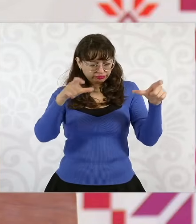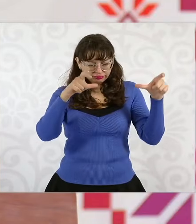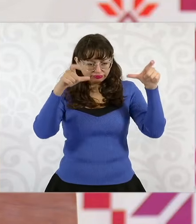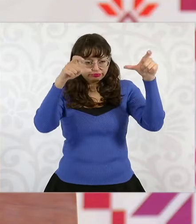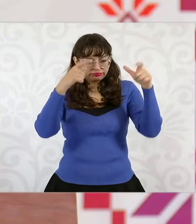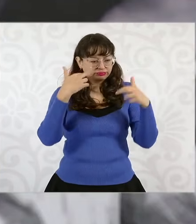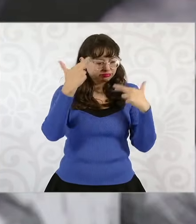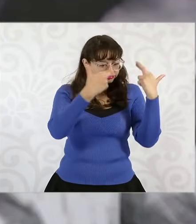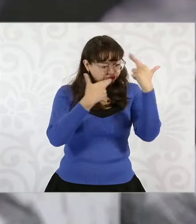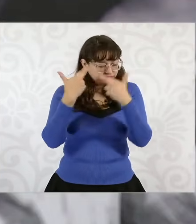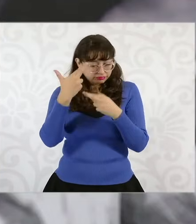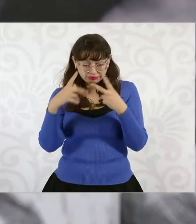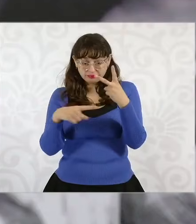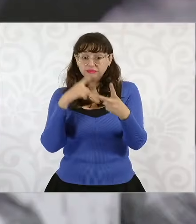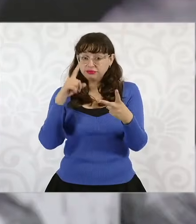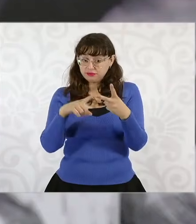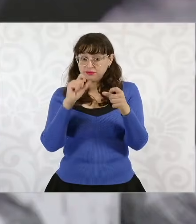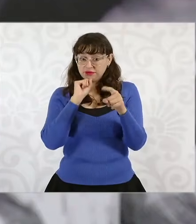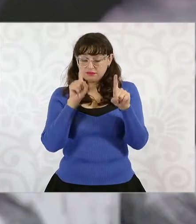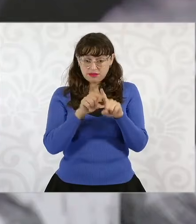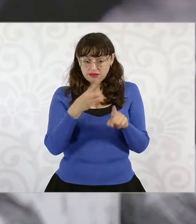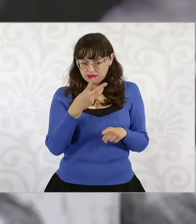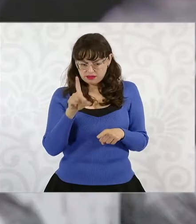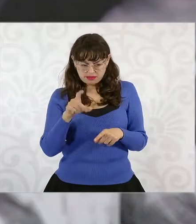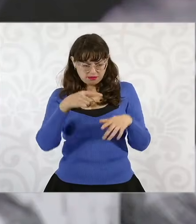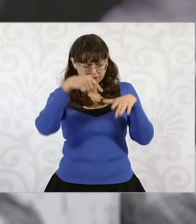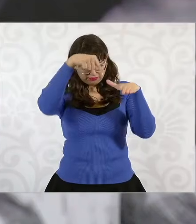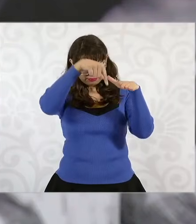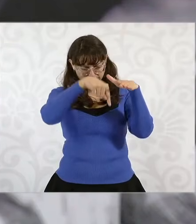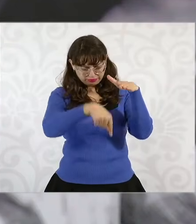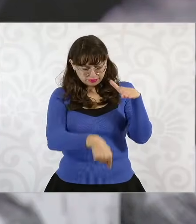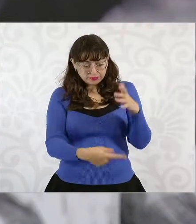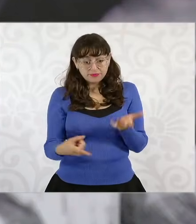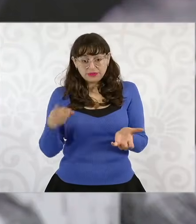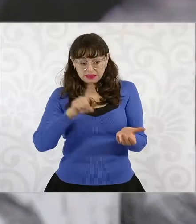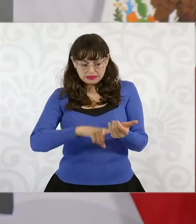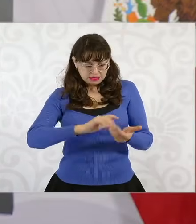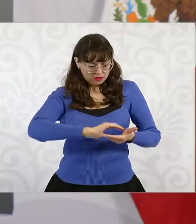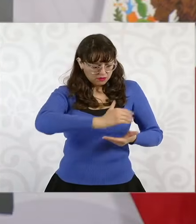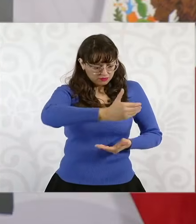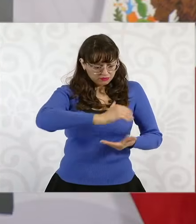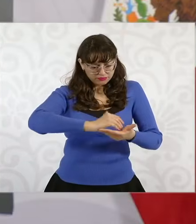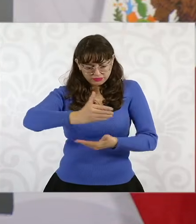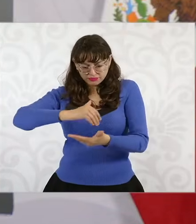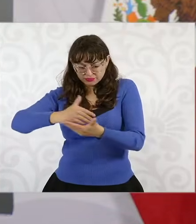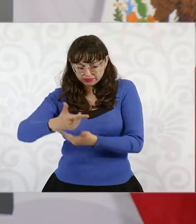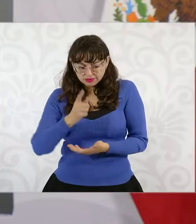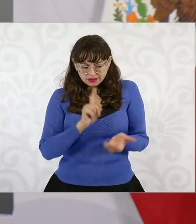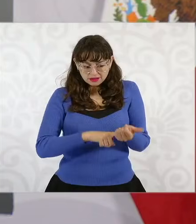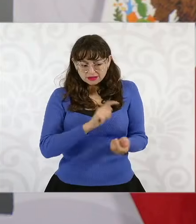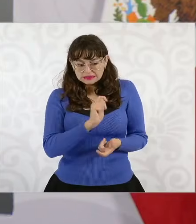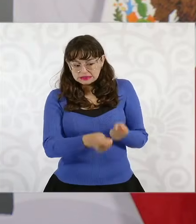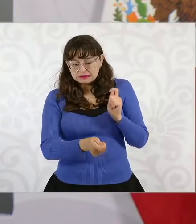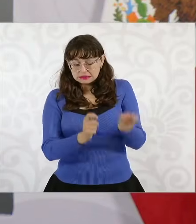análisis de los contenidos de las urnas y de los cajetes encontrados. Es muy importante señalar que